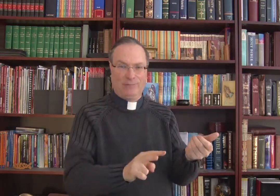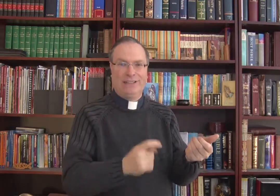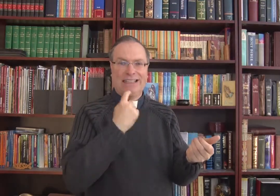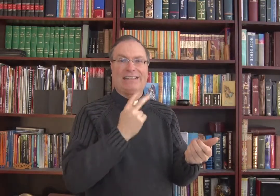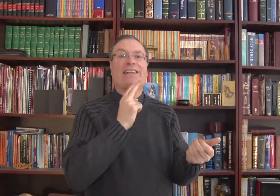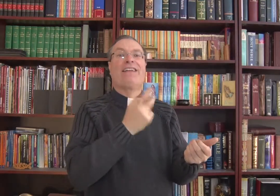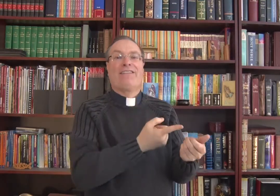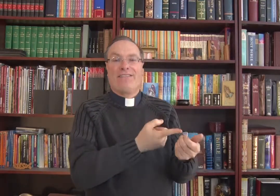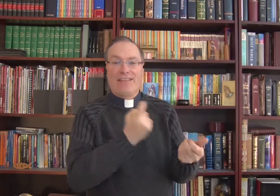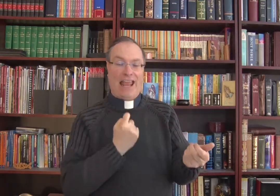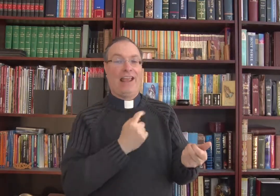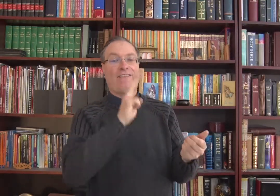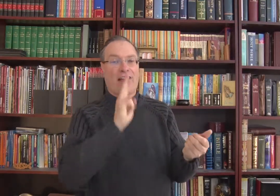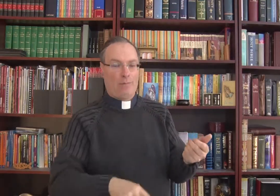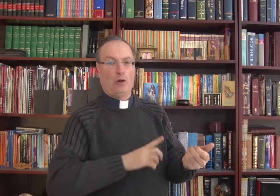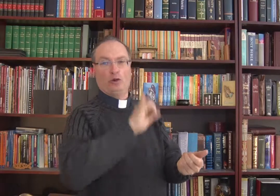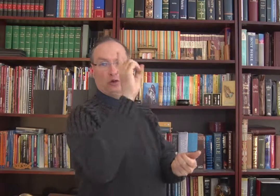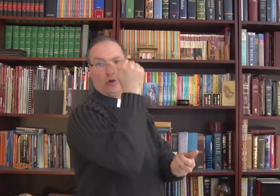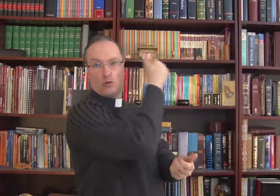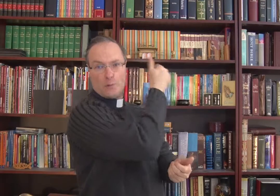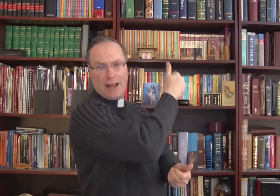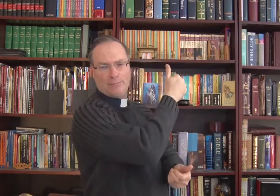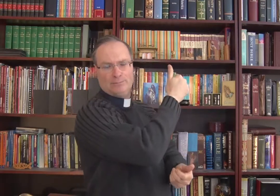qui venait vraiment de Dieu Lui-même.